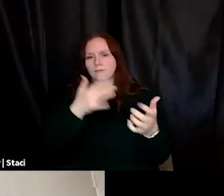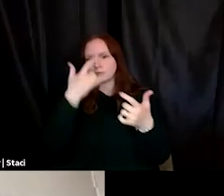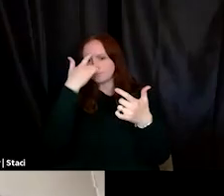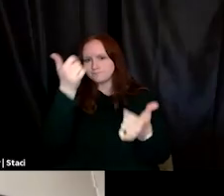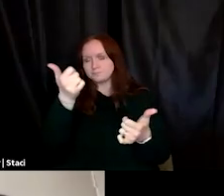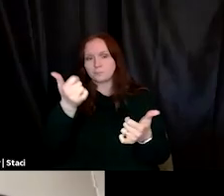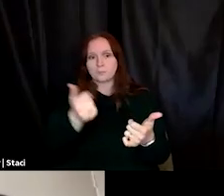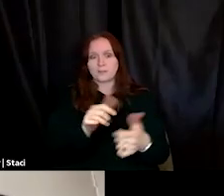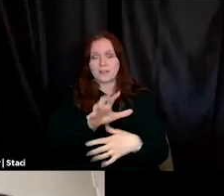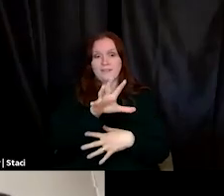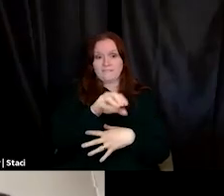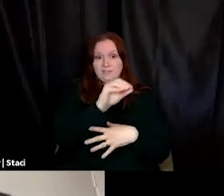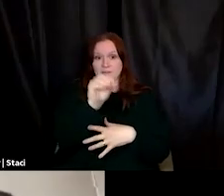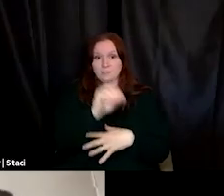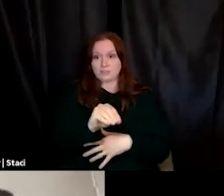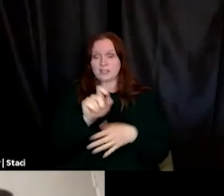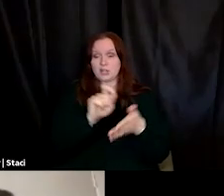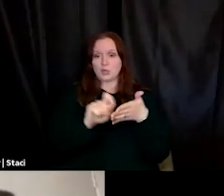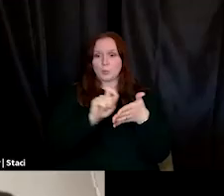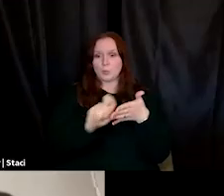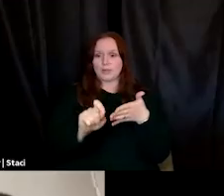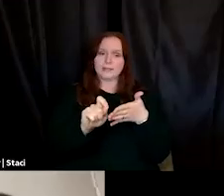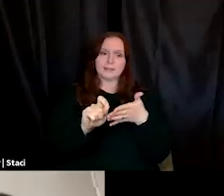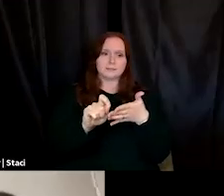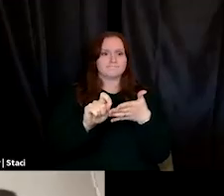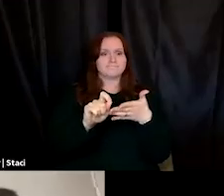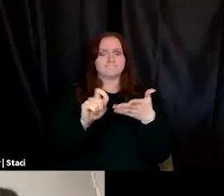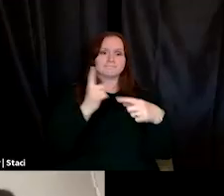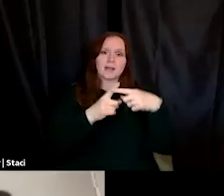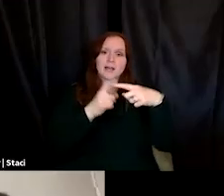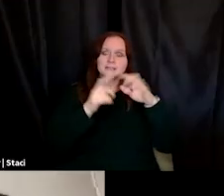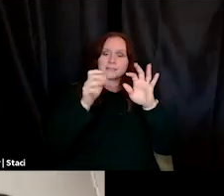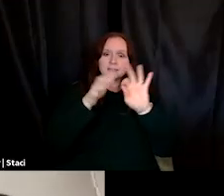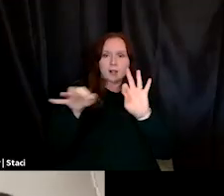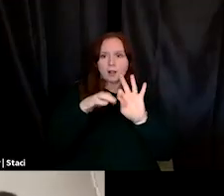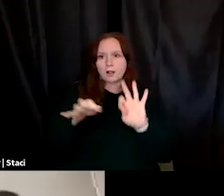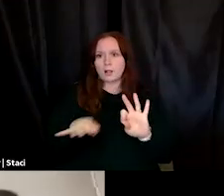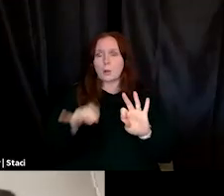en la vivienda o que están experimentando falta de vivienda, que puede haber algunas preguntas